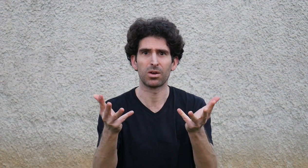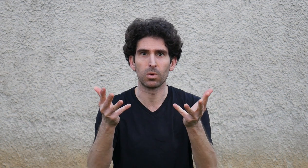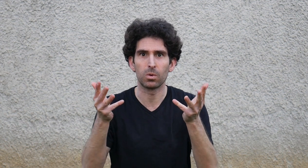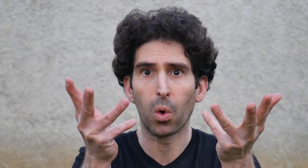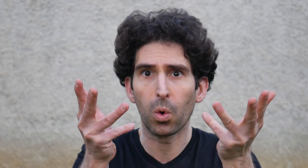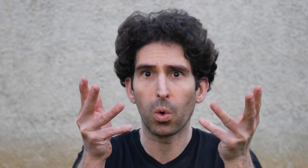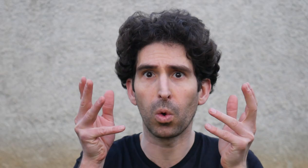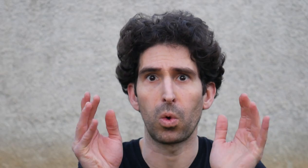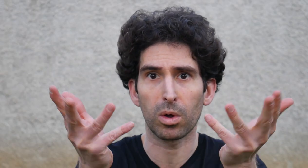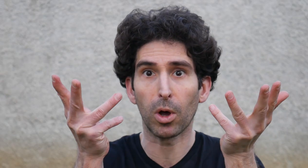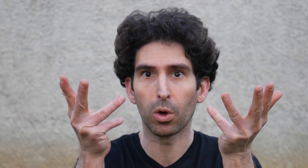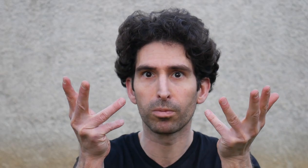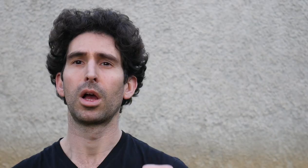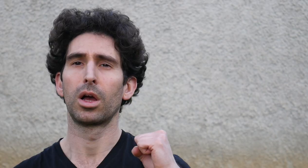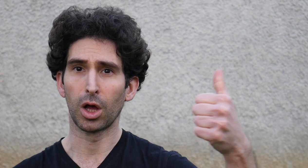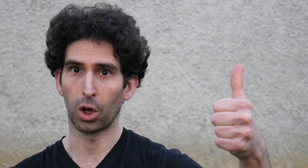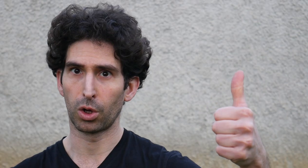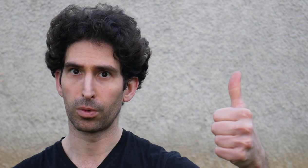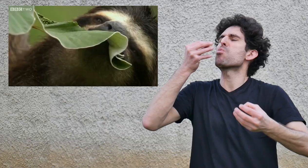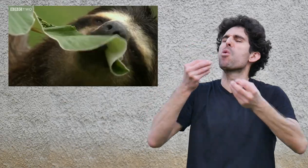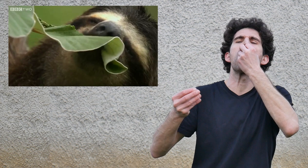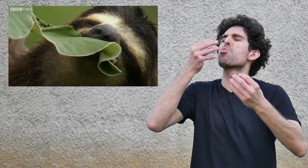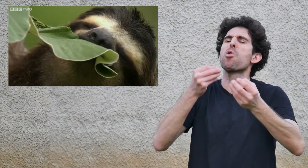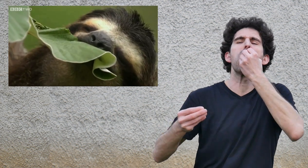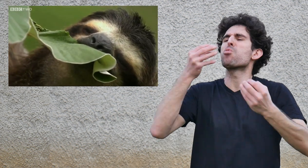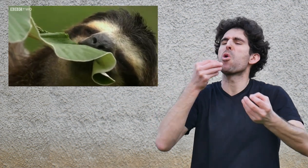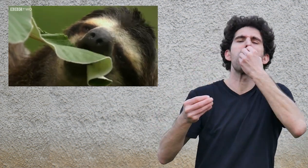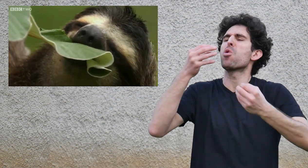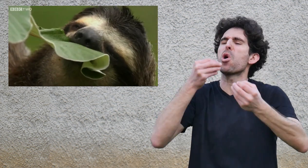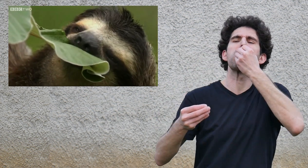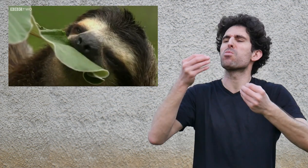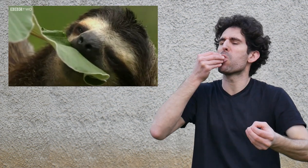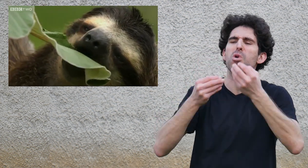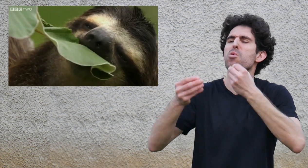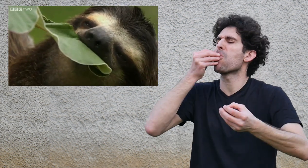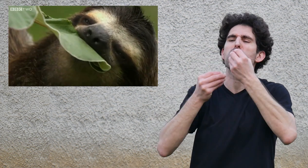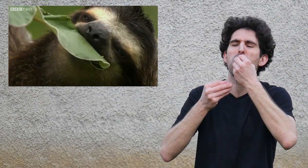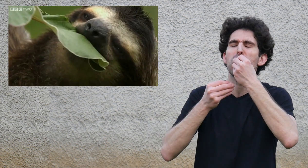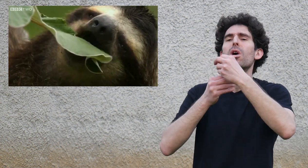Comment ? Manger, manger, manger, manger, manger, manger